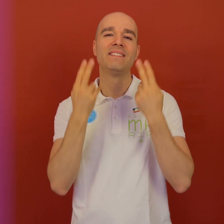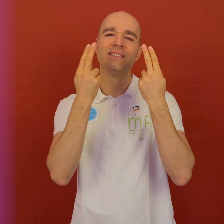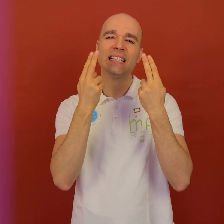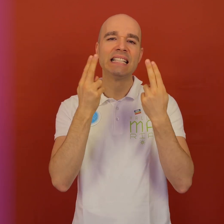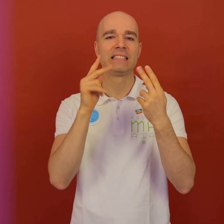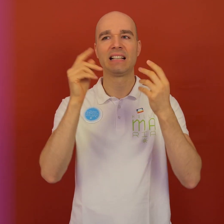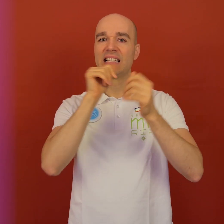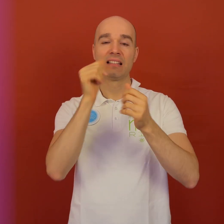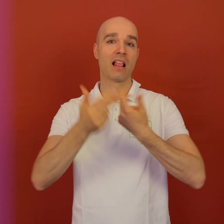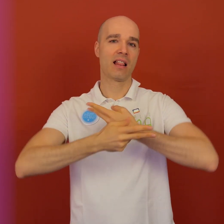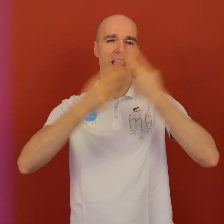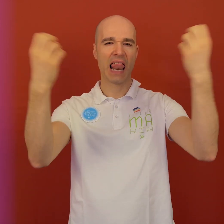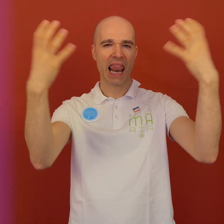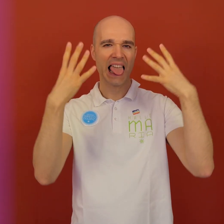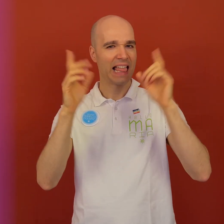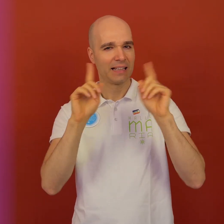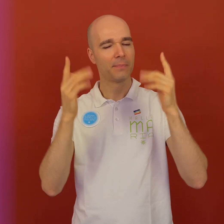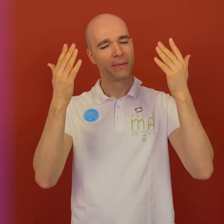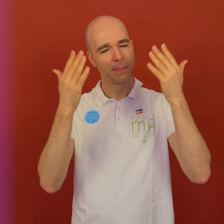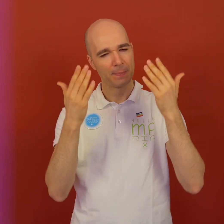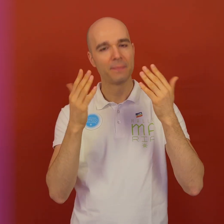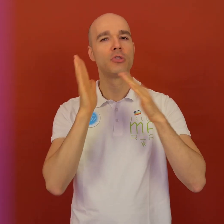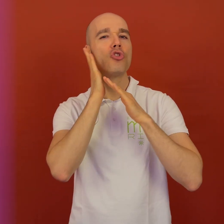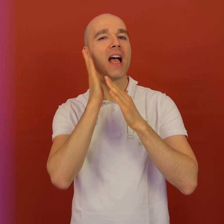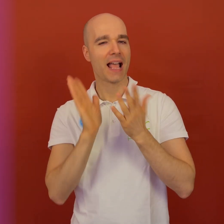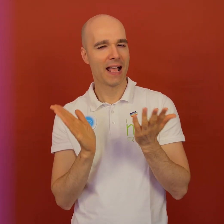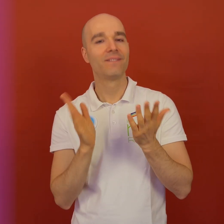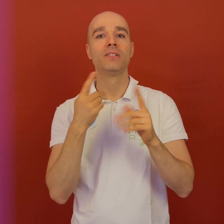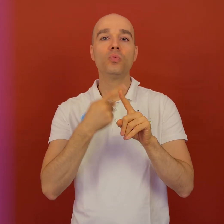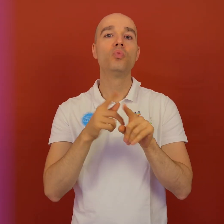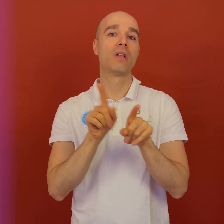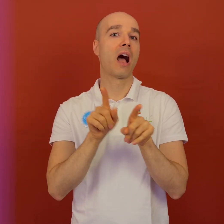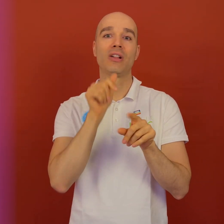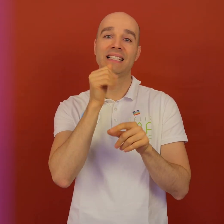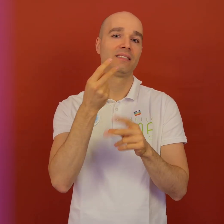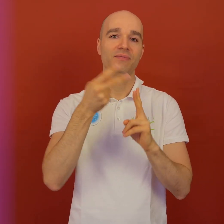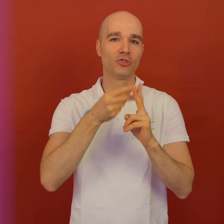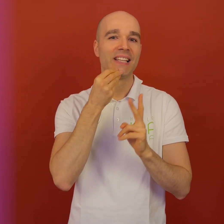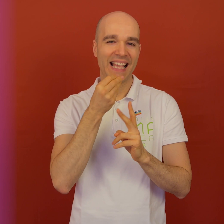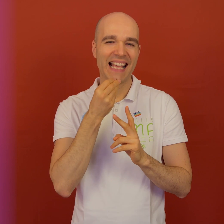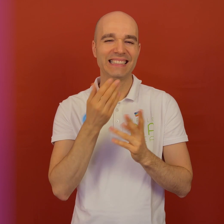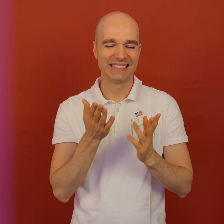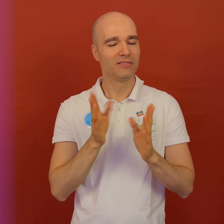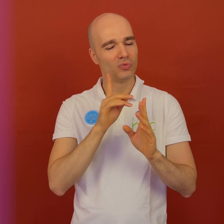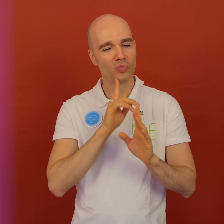Wichtig: Mach am besten kein helles Licht, damit du später wieder gut einschlafen kannst. Bitte auch nichts essen, nur ruhig